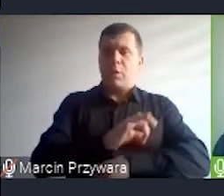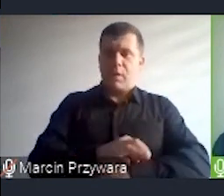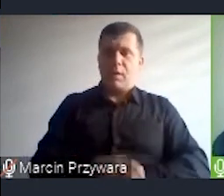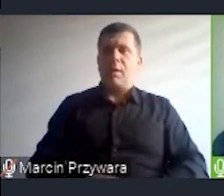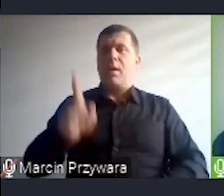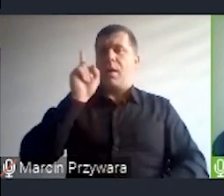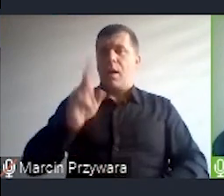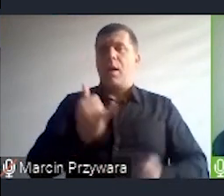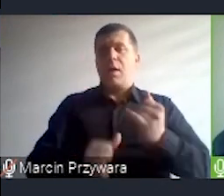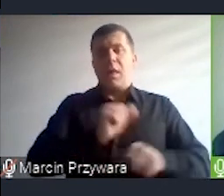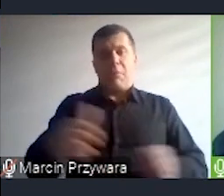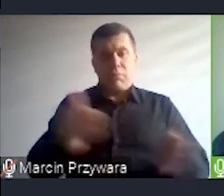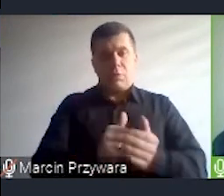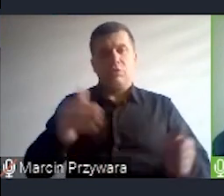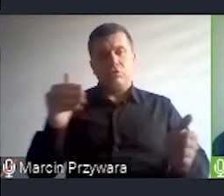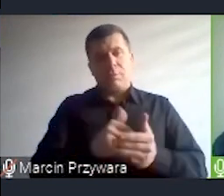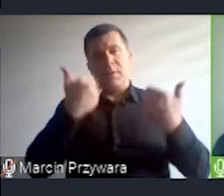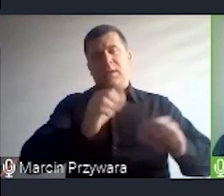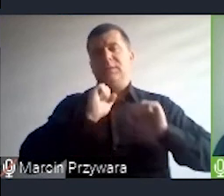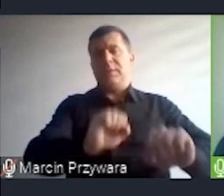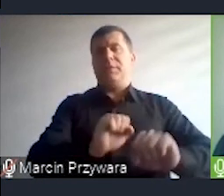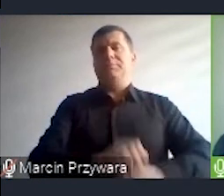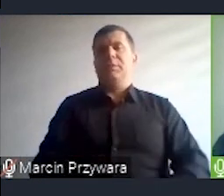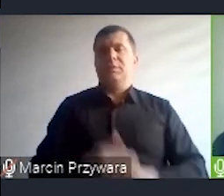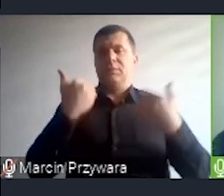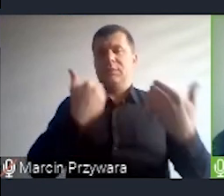ale jeśli zajdzie potrzeba – trzeba to zabezpieczać.